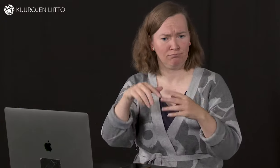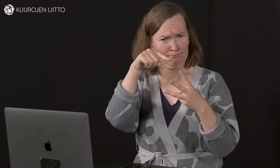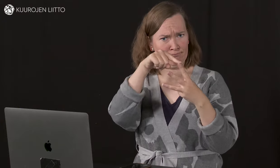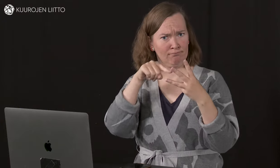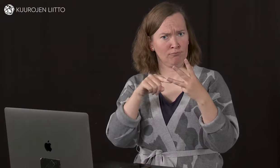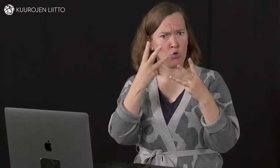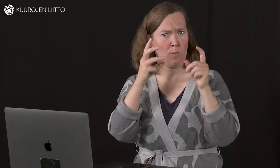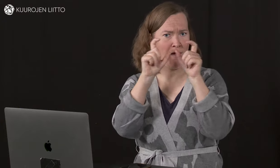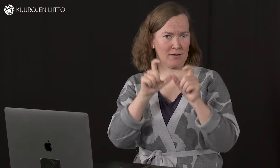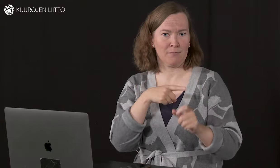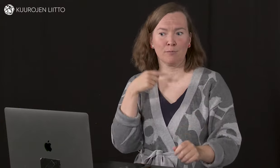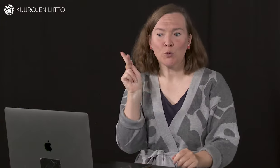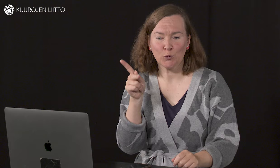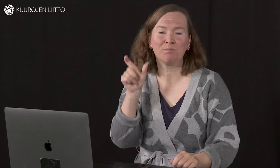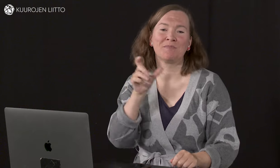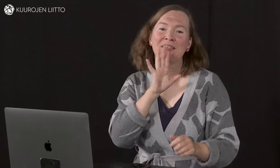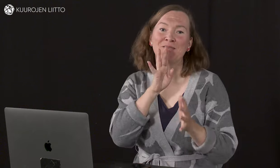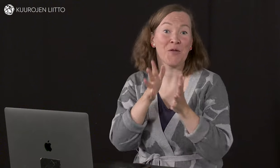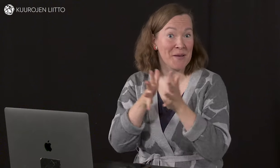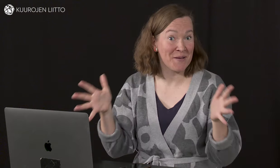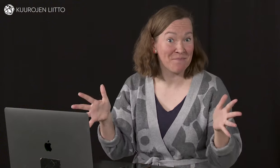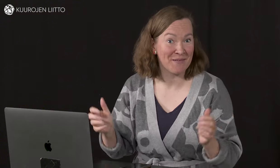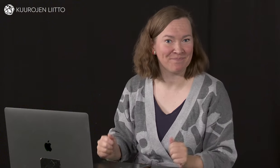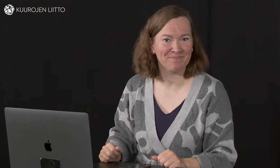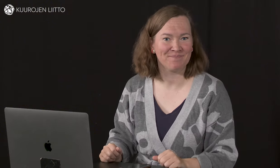Näistä kolmesta aiheesta nyt kyselemme häneltä, ja hän kertoo niistä enemmän.